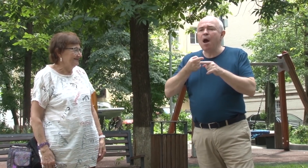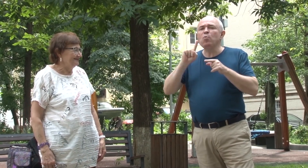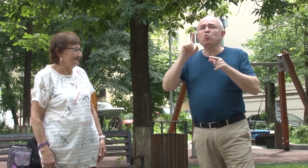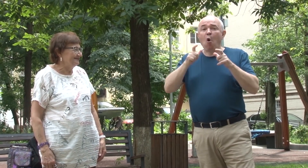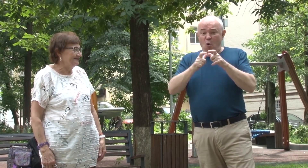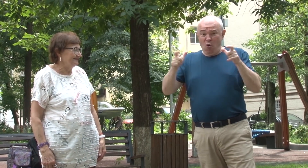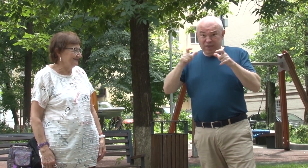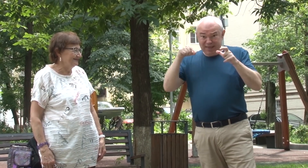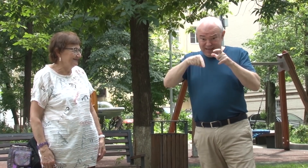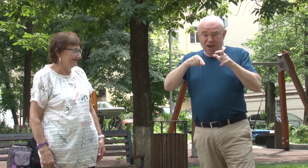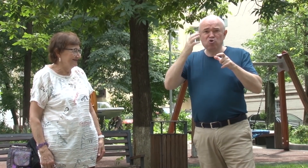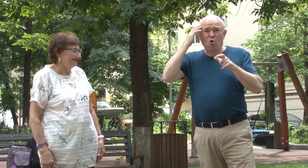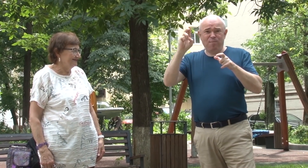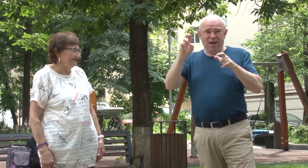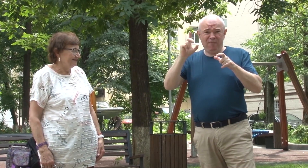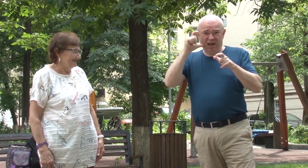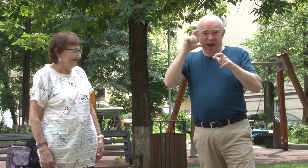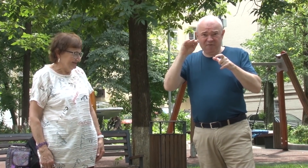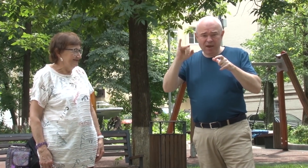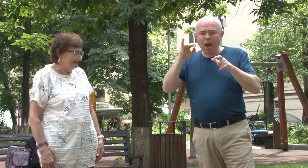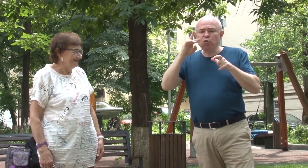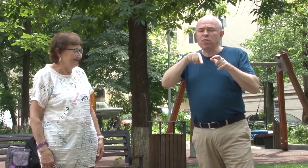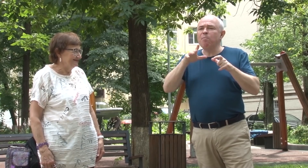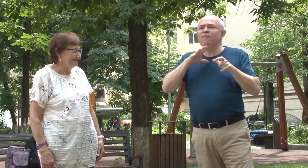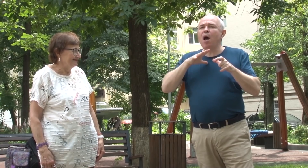Открытки представляли собой черно-белые фотографии.